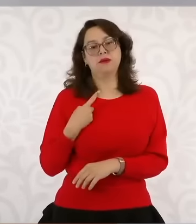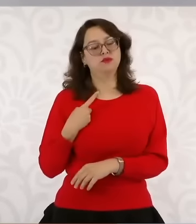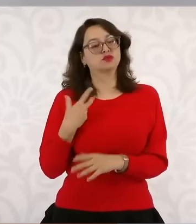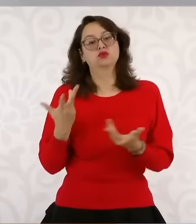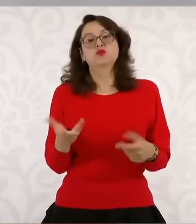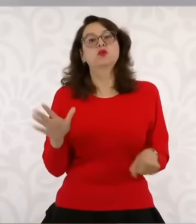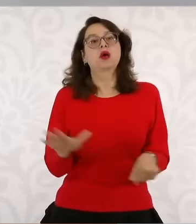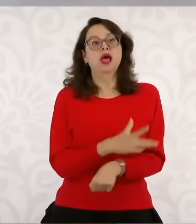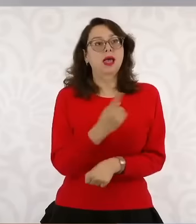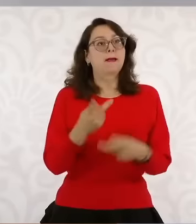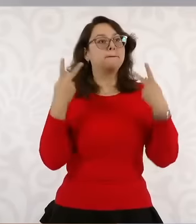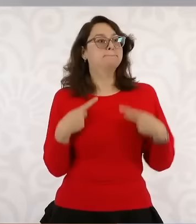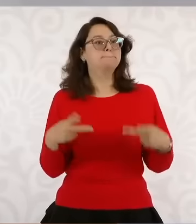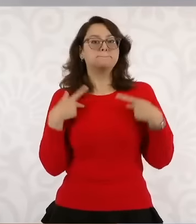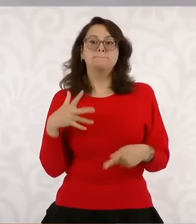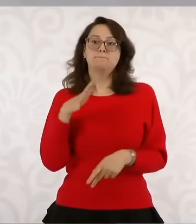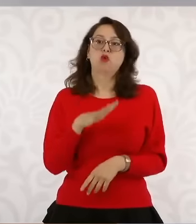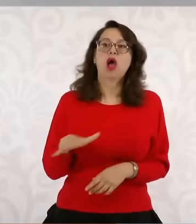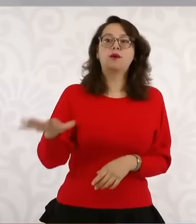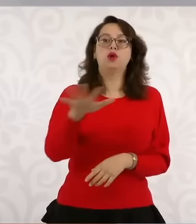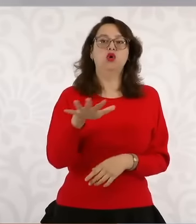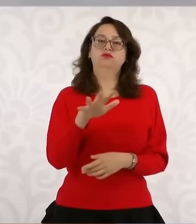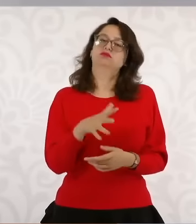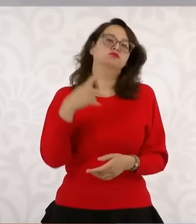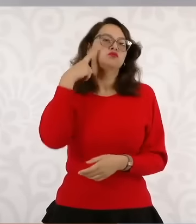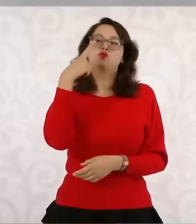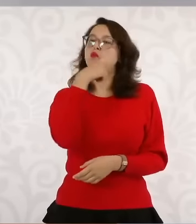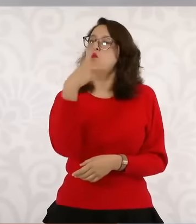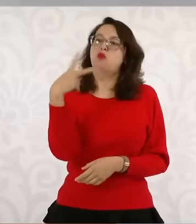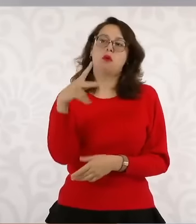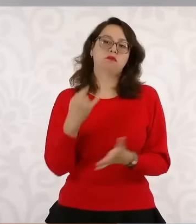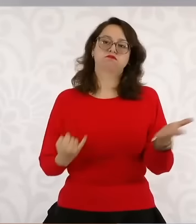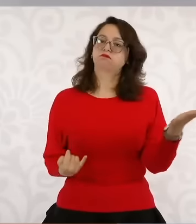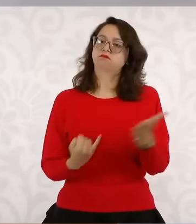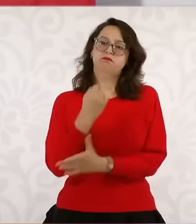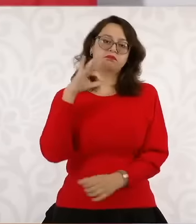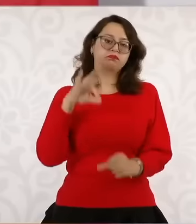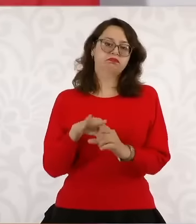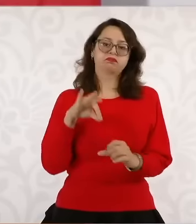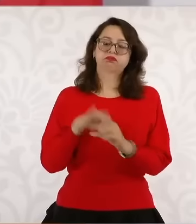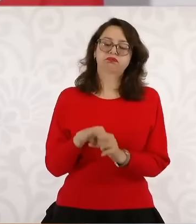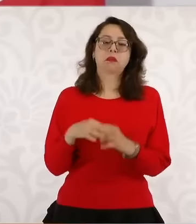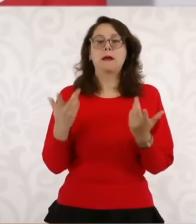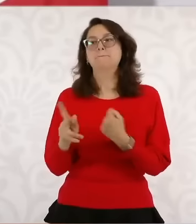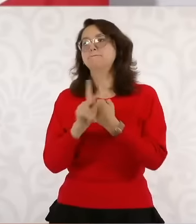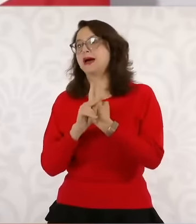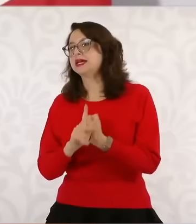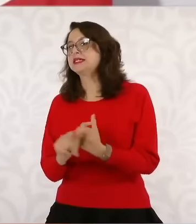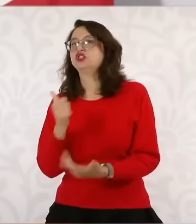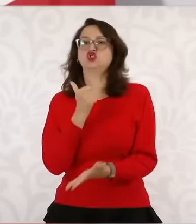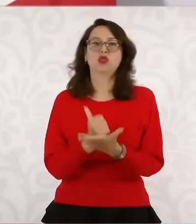mundo quienes deben definir quiénes los gobiernan eh en cada país, en cada ciudad, en cada región,